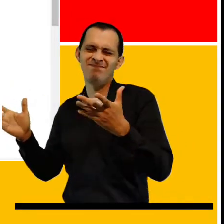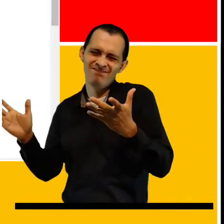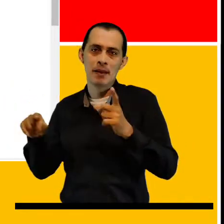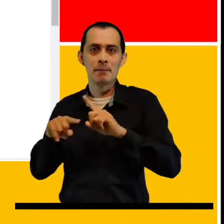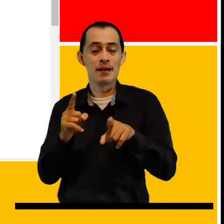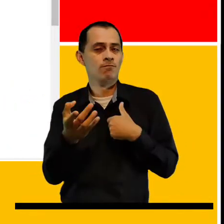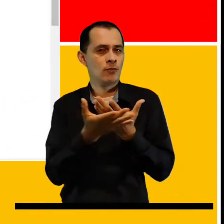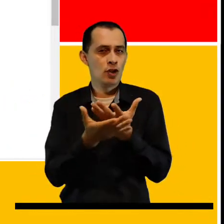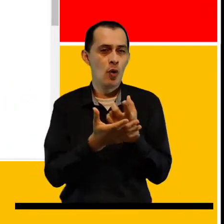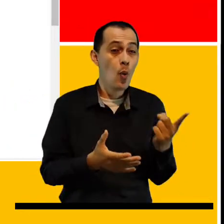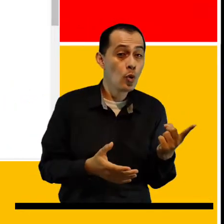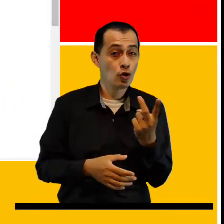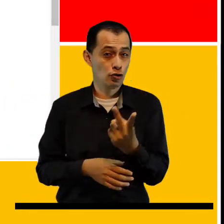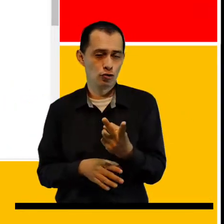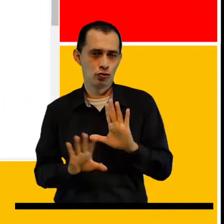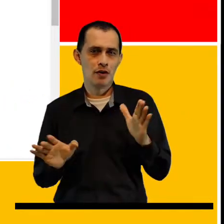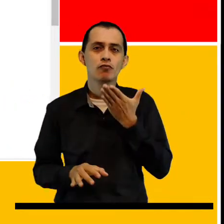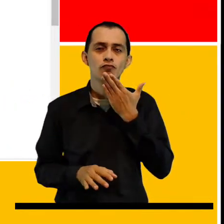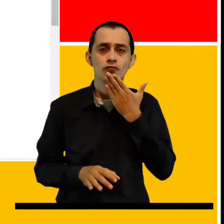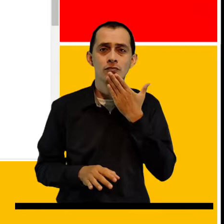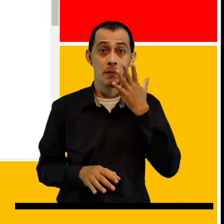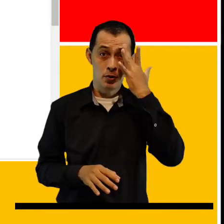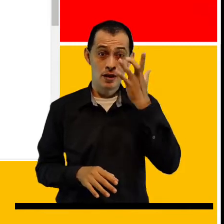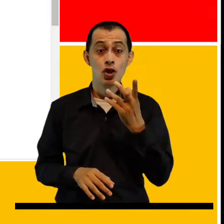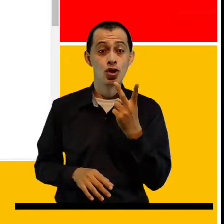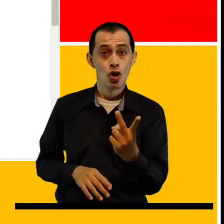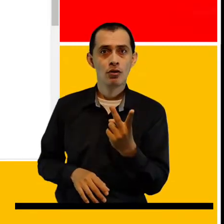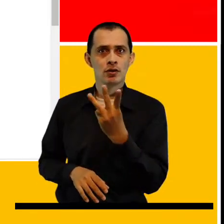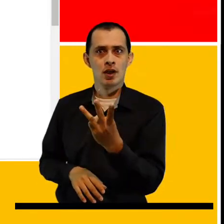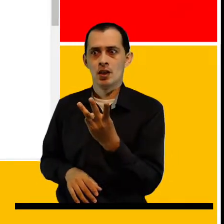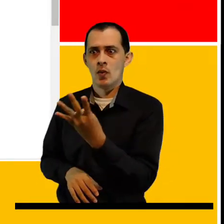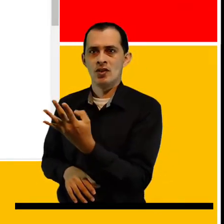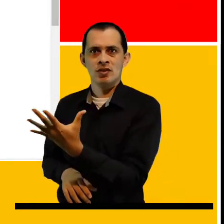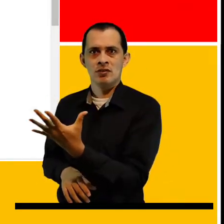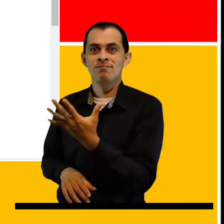a partir de más de dos se empieza a dividir los puntajes de los productos académicos.